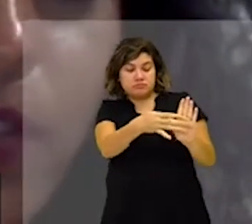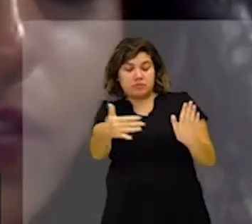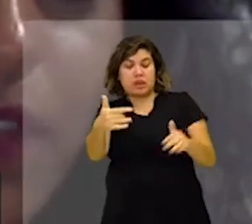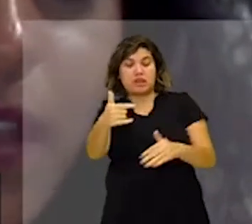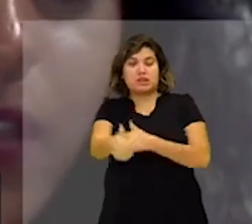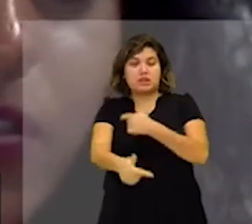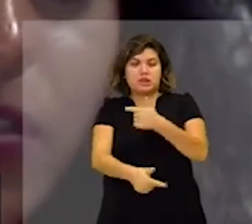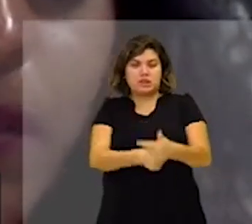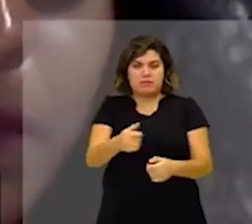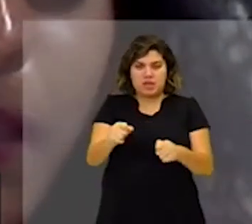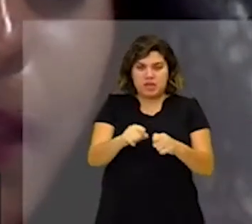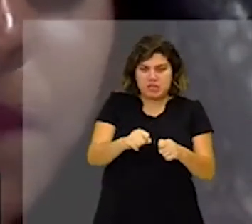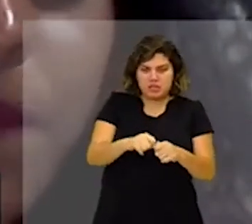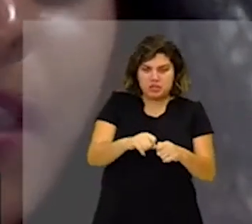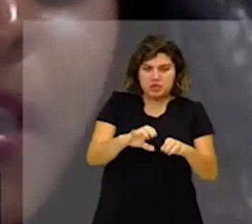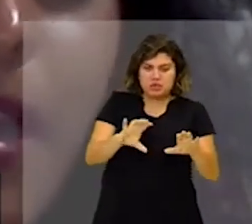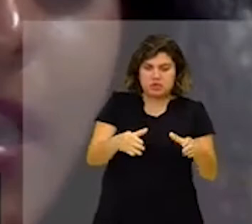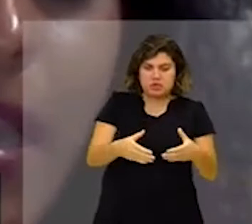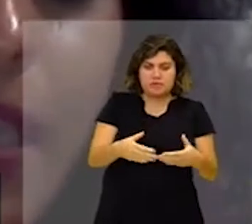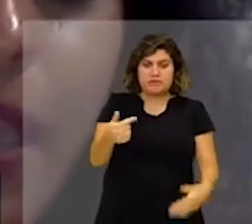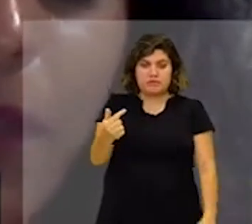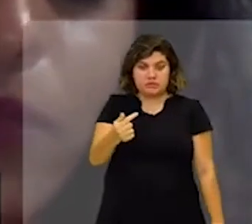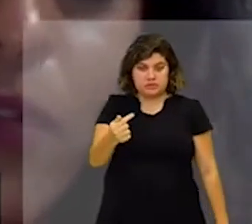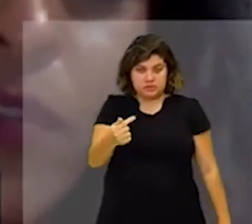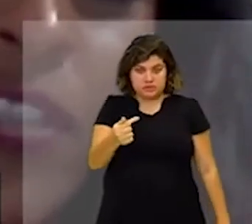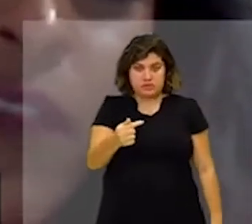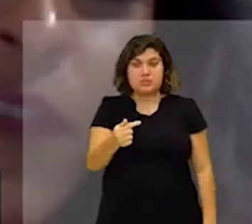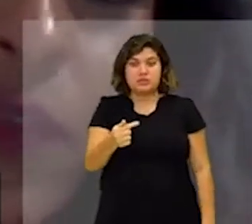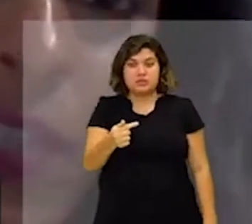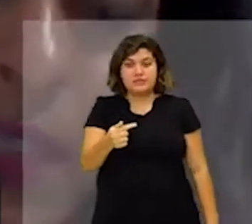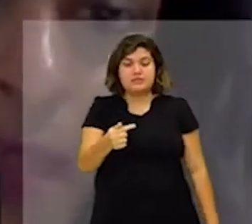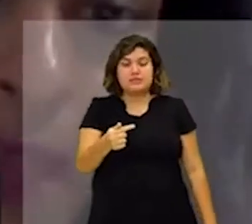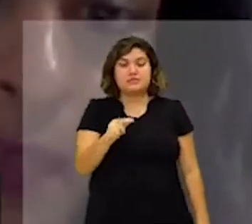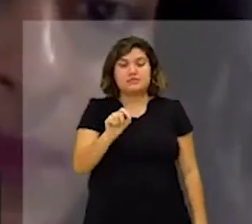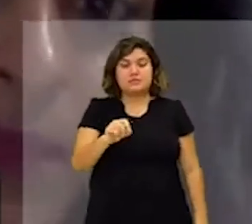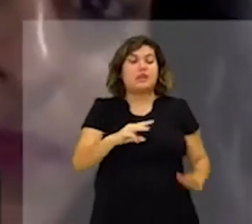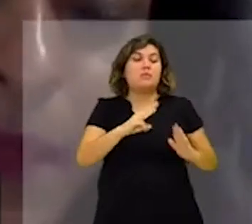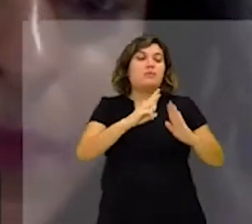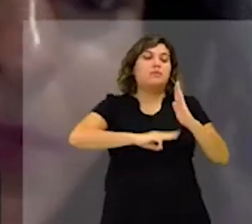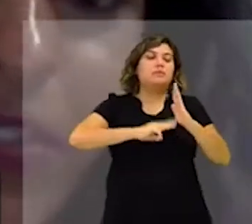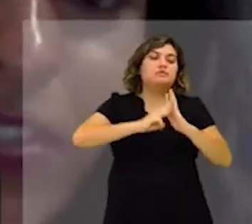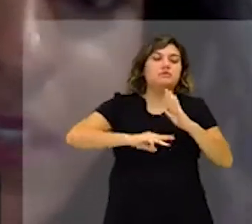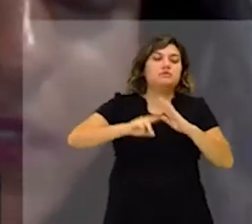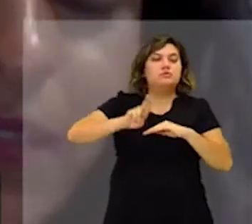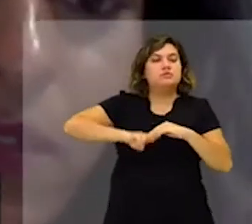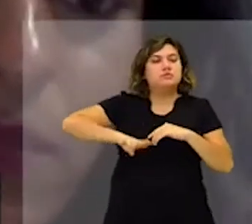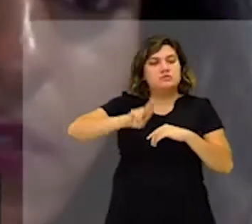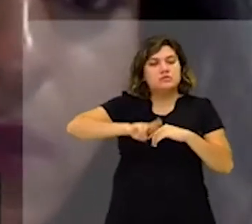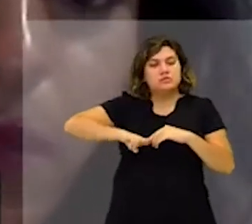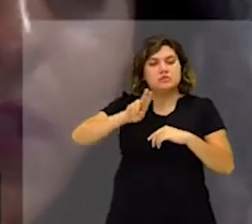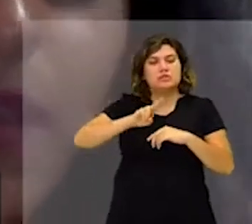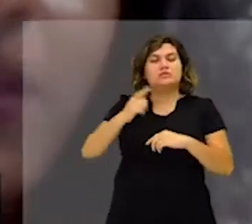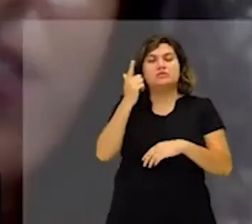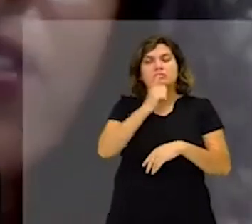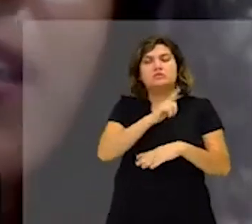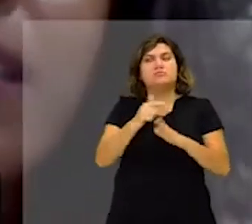isso não é ruim 7 também a metodologia que foi utilizada né a gente trazer essa discussão que é